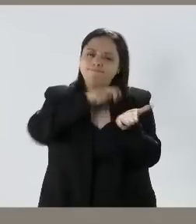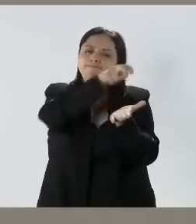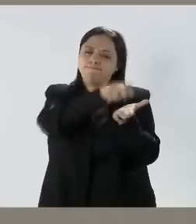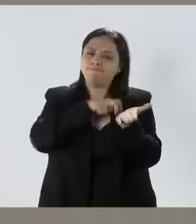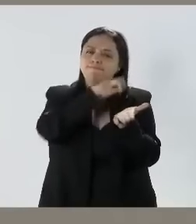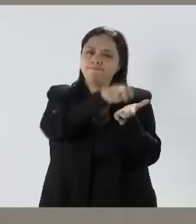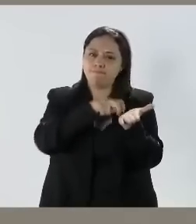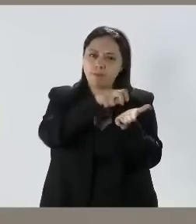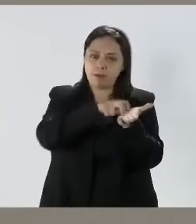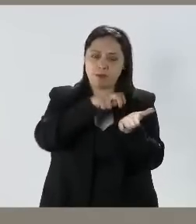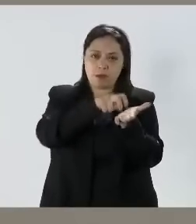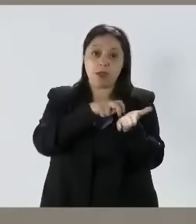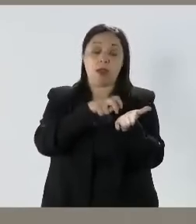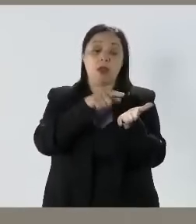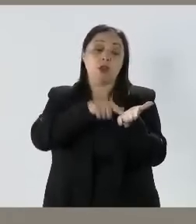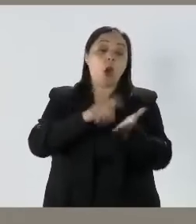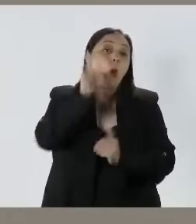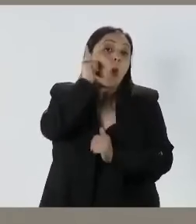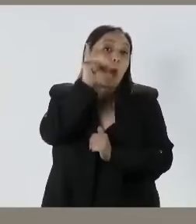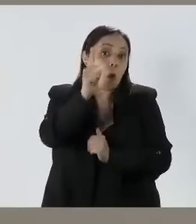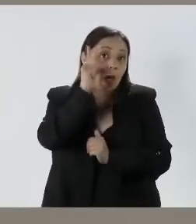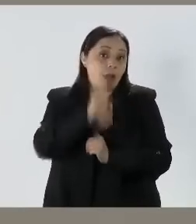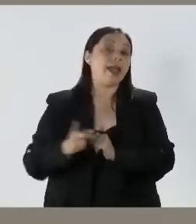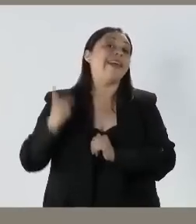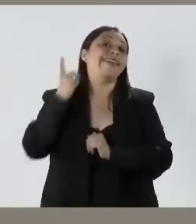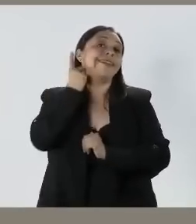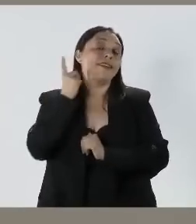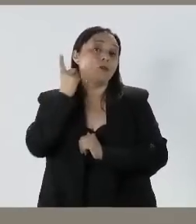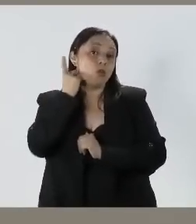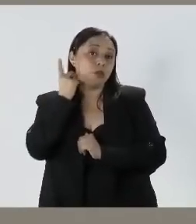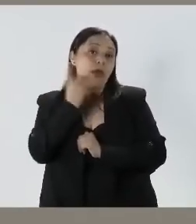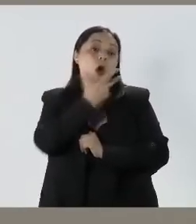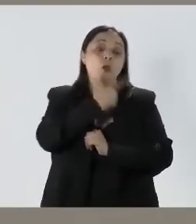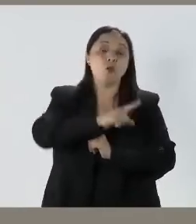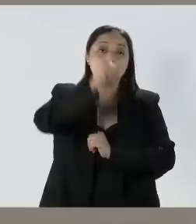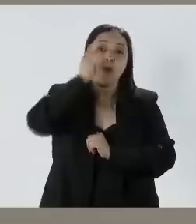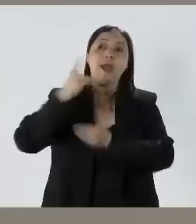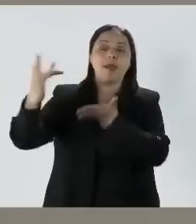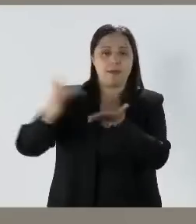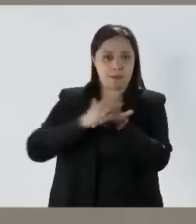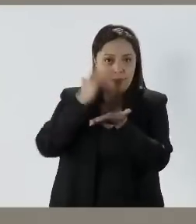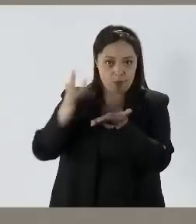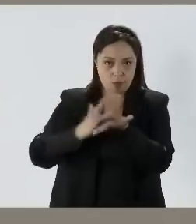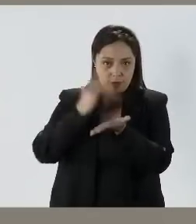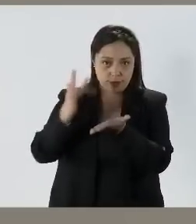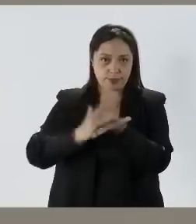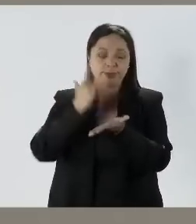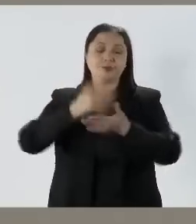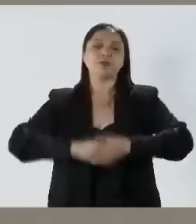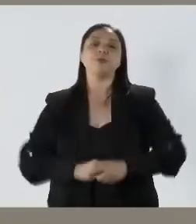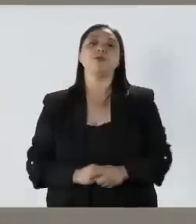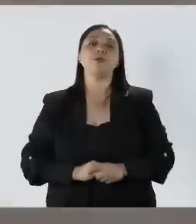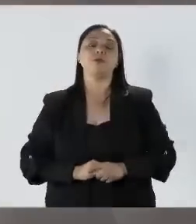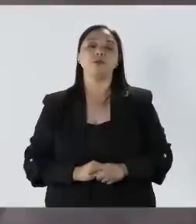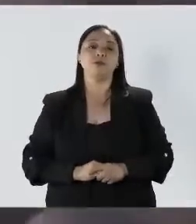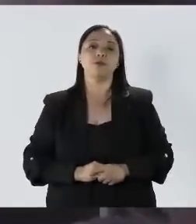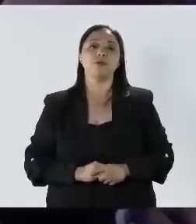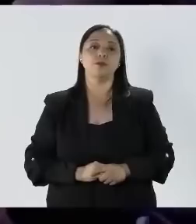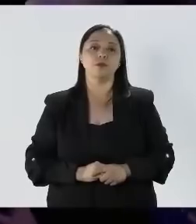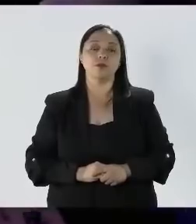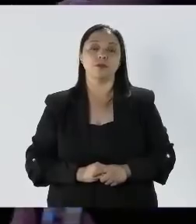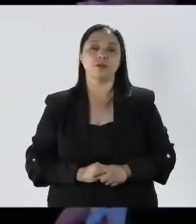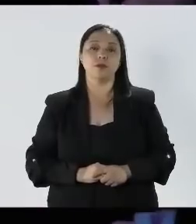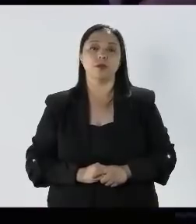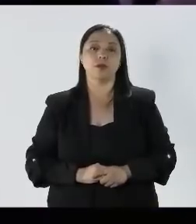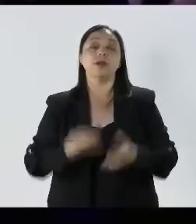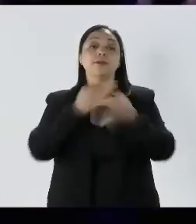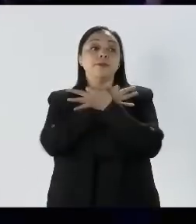contar con el apoyo de los diputados y diputadas y les decimos a las familias